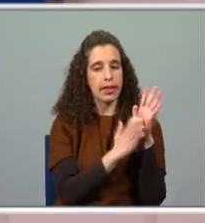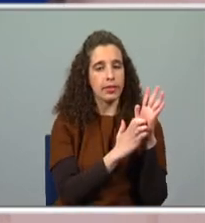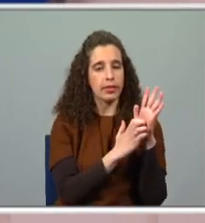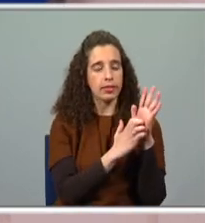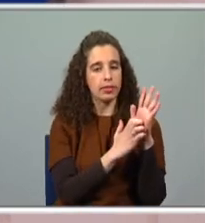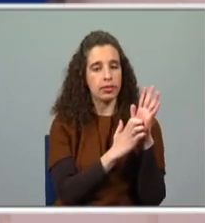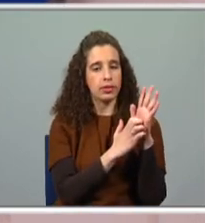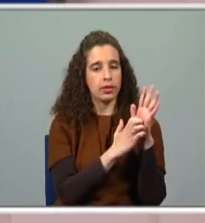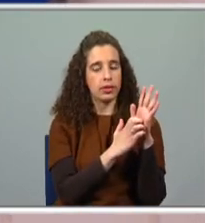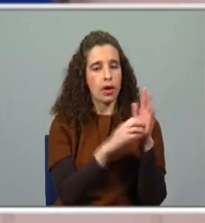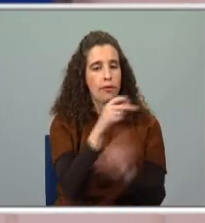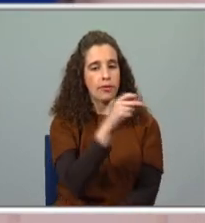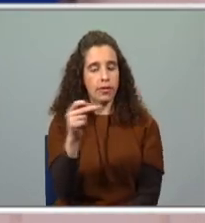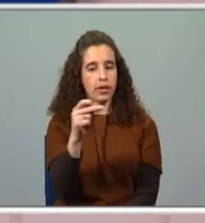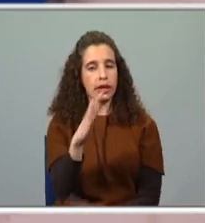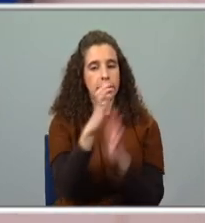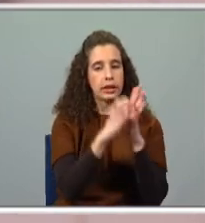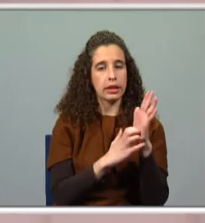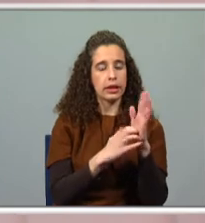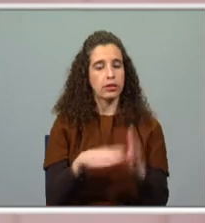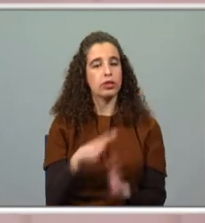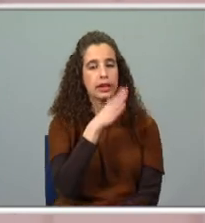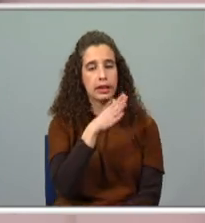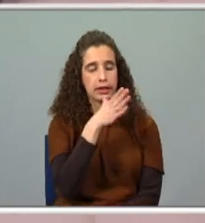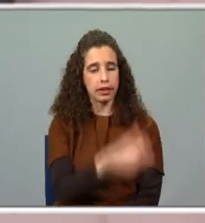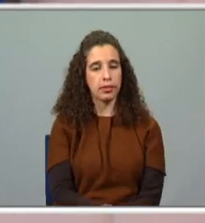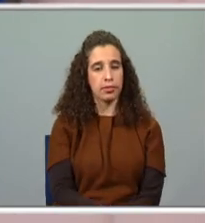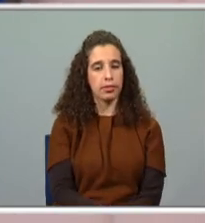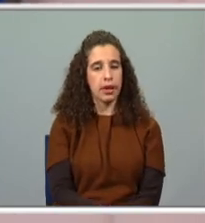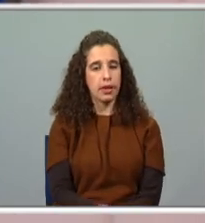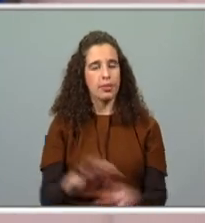ou frases de textos narrativos 或敘述文本中的短語